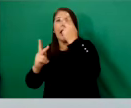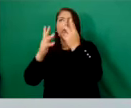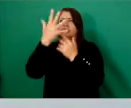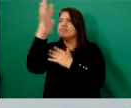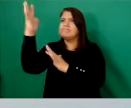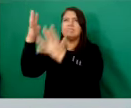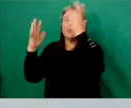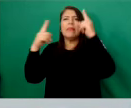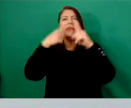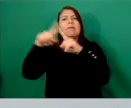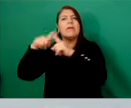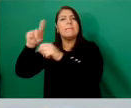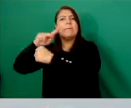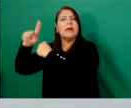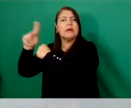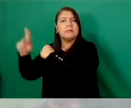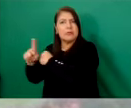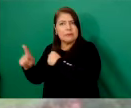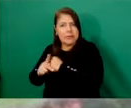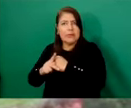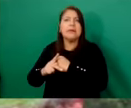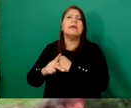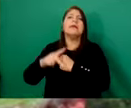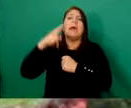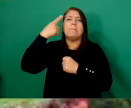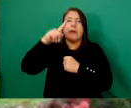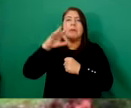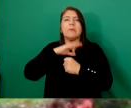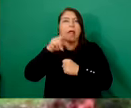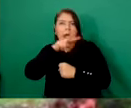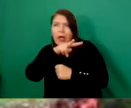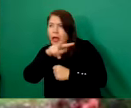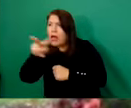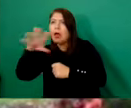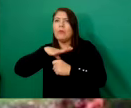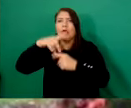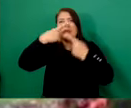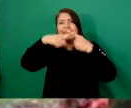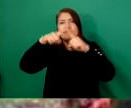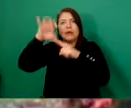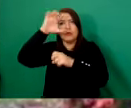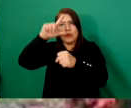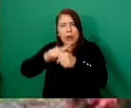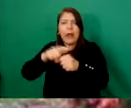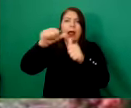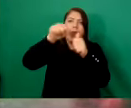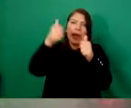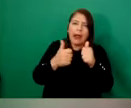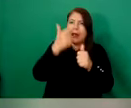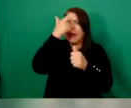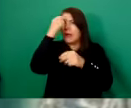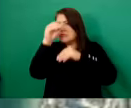países y continentes y que suponen un auténtico oasis de culturas para celebrar el arte, la